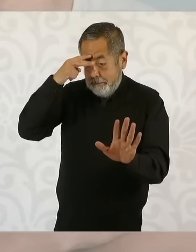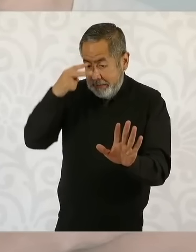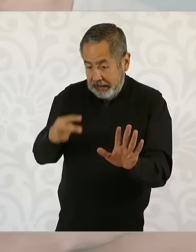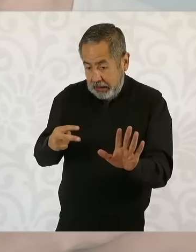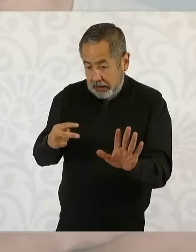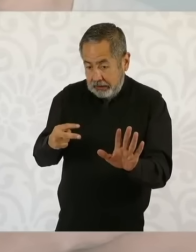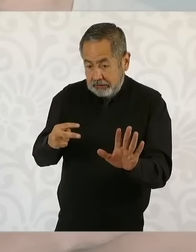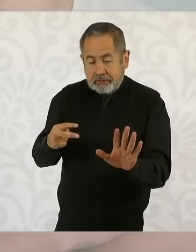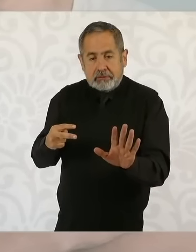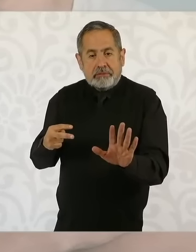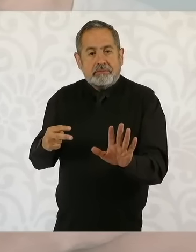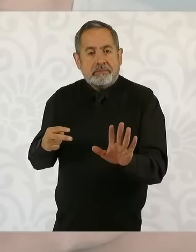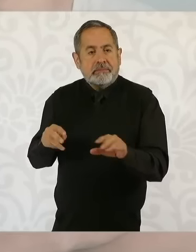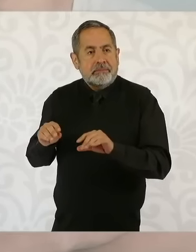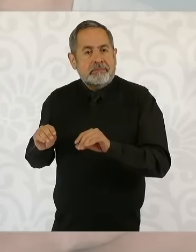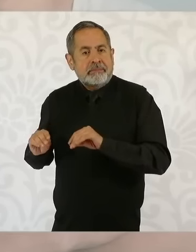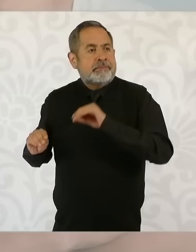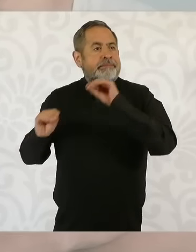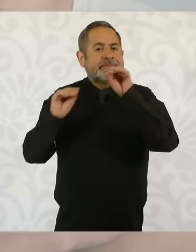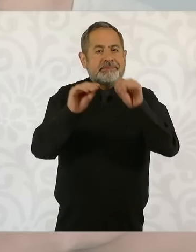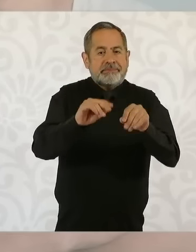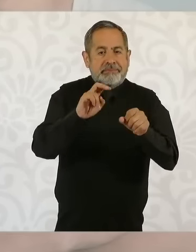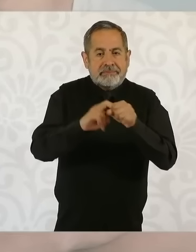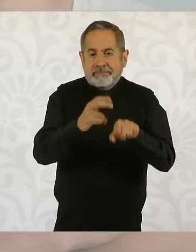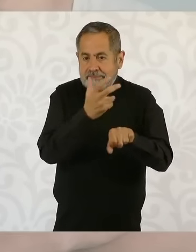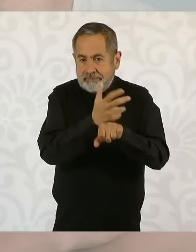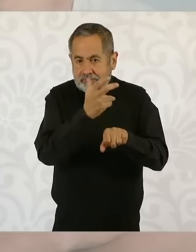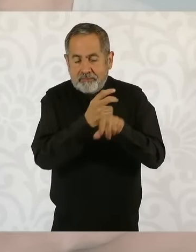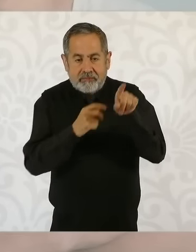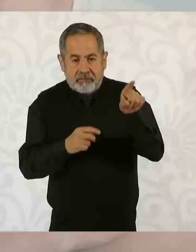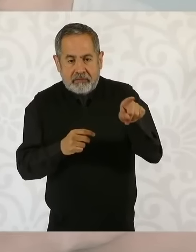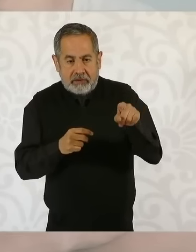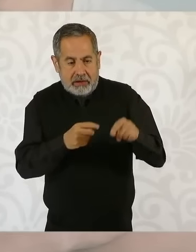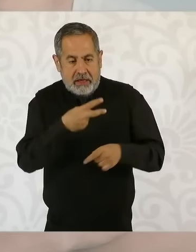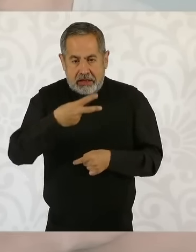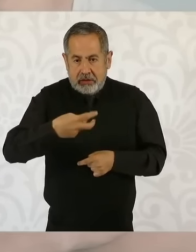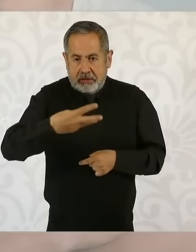sea los inmigrantes ya no los hijos ya tampoco la gente que es segunda tercera generación nada más